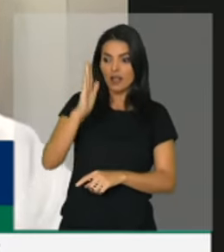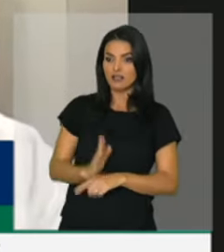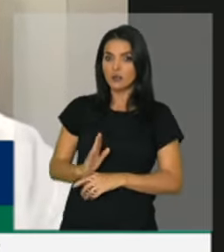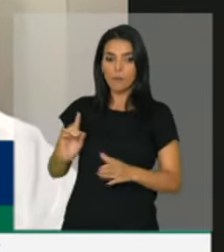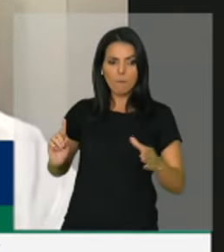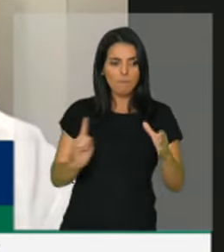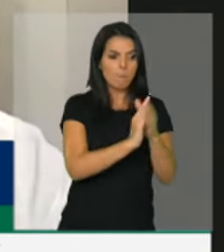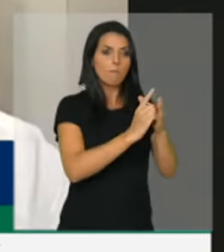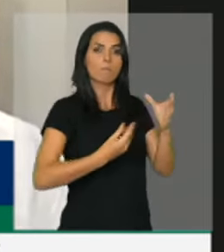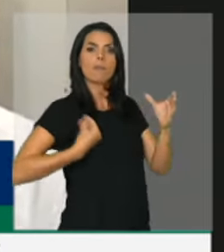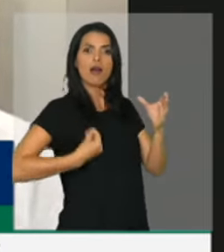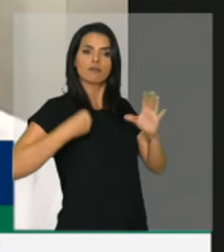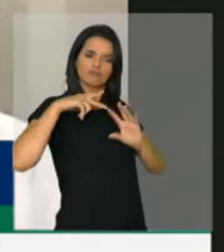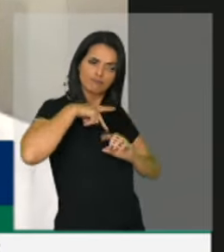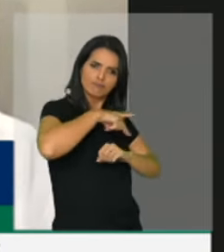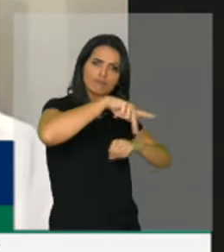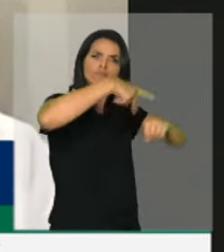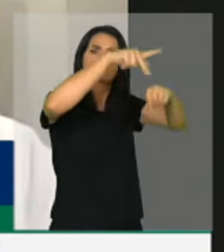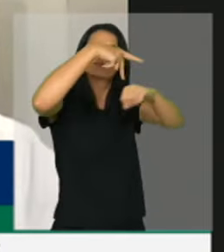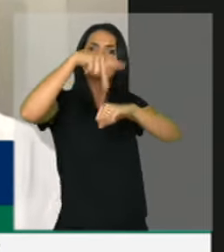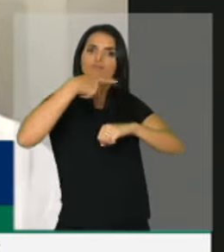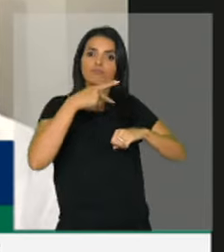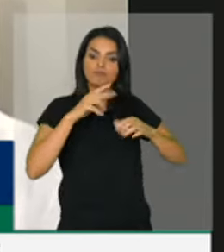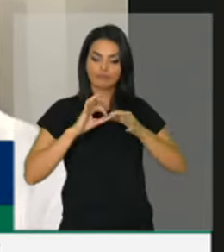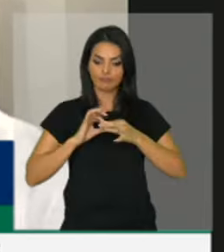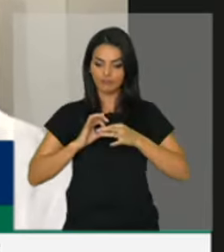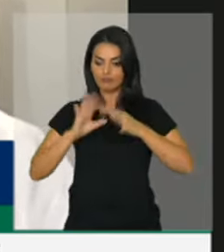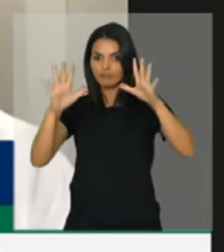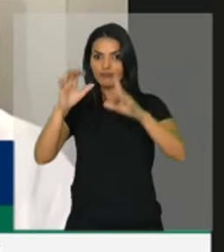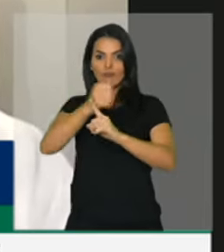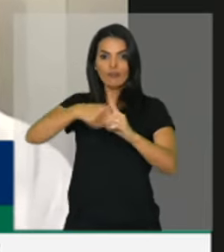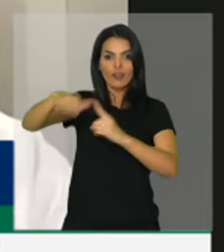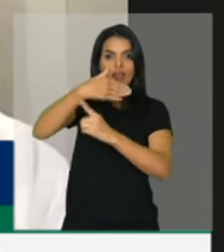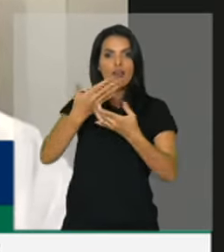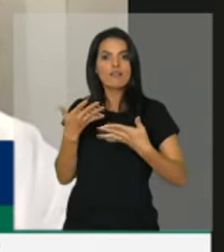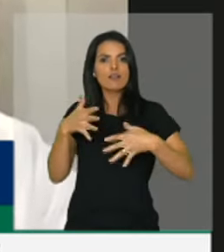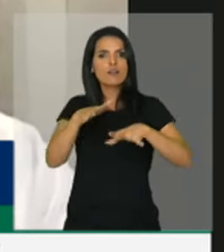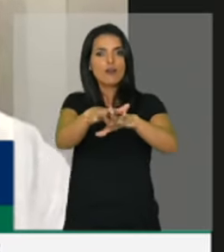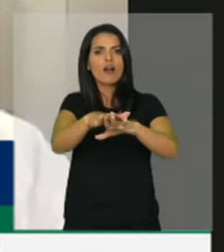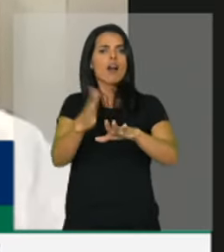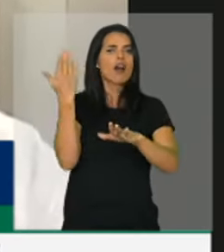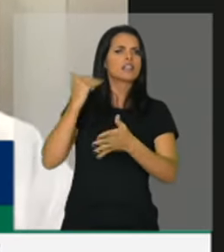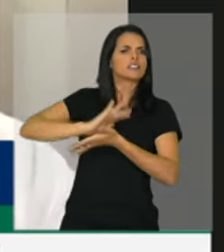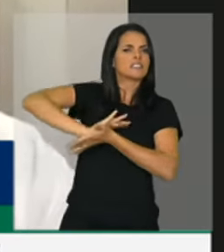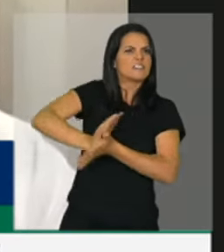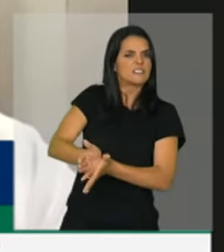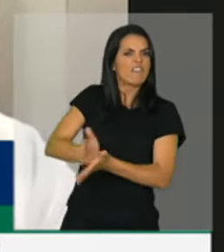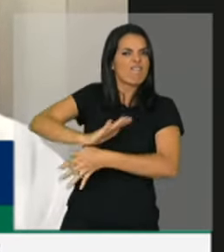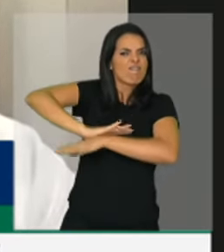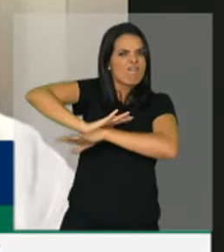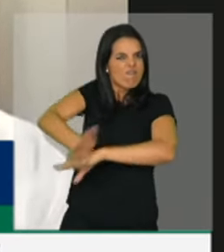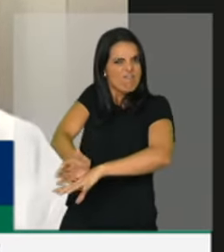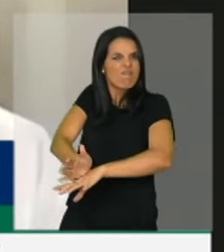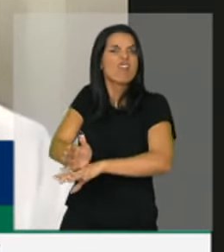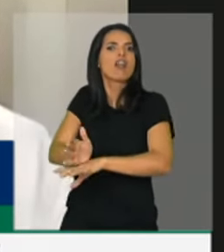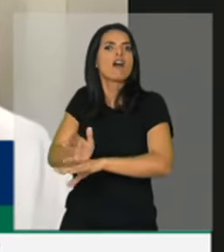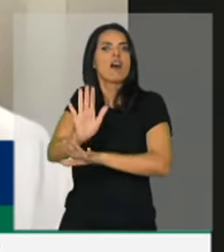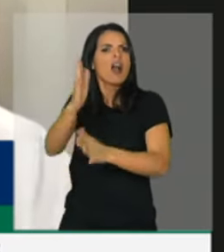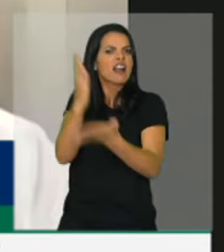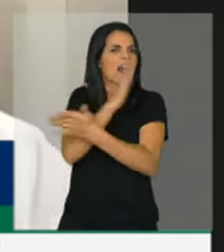LIVRE E INCLUSIVA QUE SORZ AF PRECONCEITOS E DISCRIMINAÇÕES DE UMA JUVENTUDE QUE CRUZAVA FRONTEIRAS ÁVIDA POR